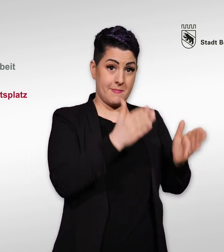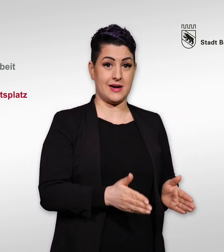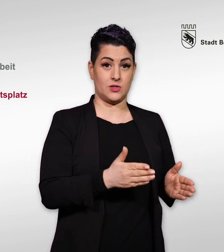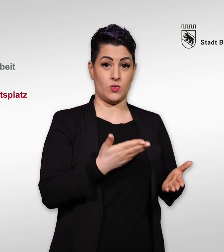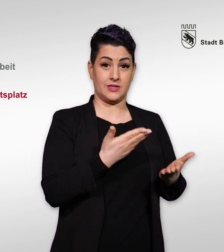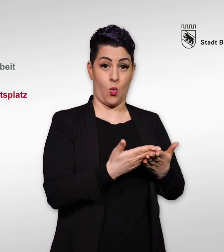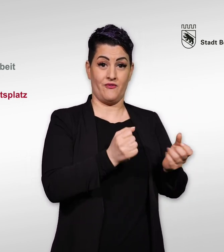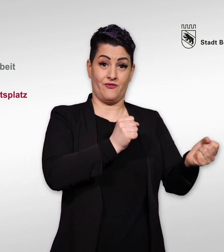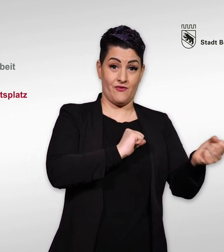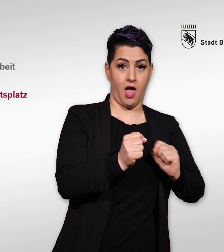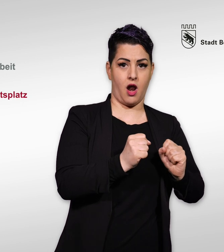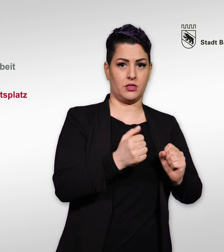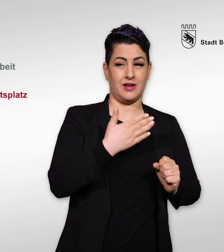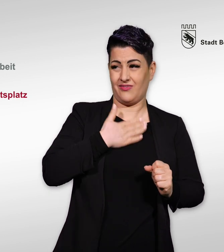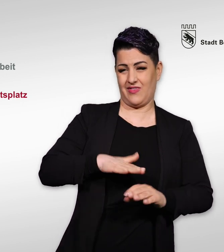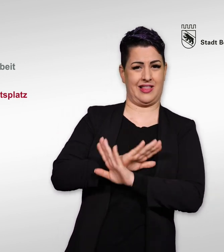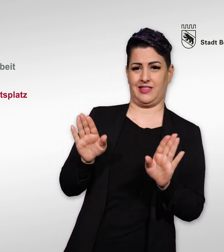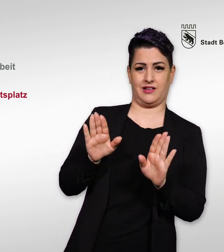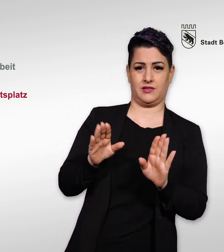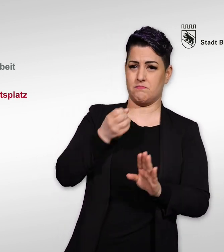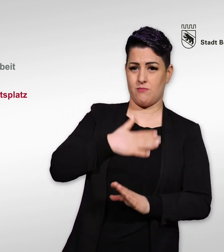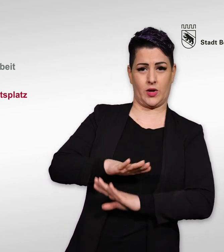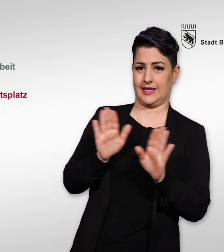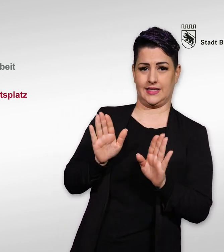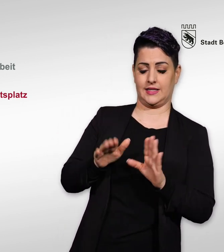dass eine Person dieses Verhalten nicht erwünscht.